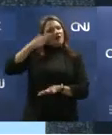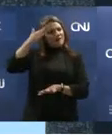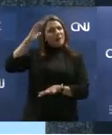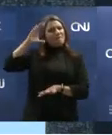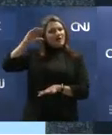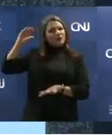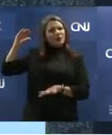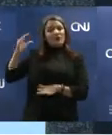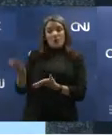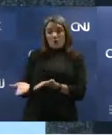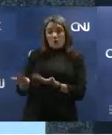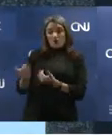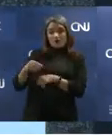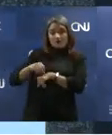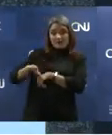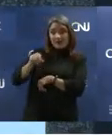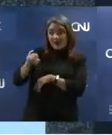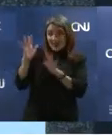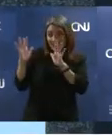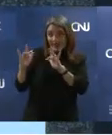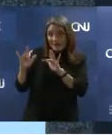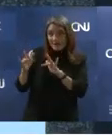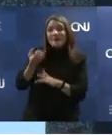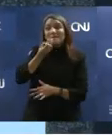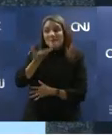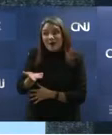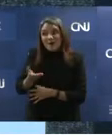Namorar é bom, mas casar é bem legal.